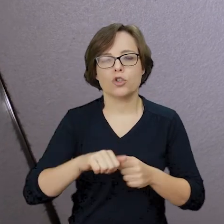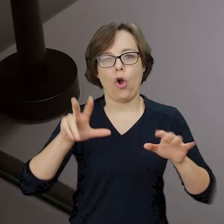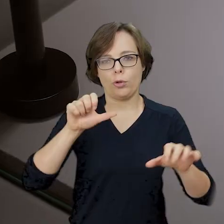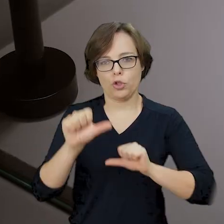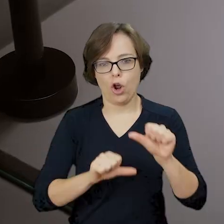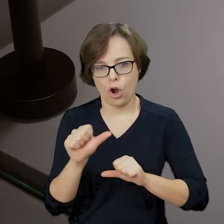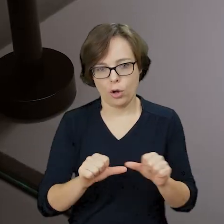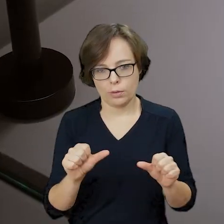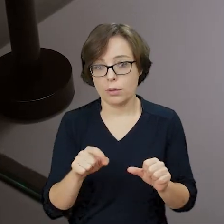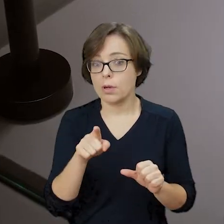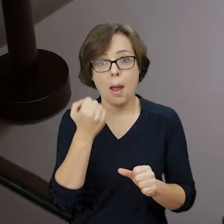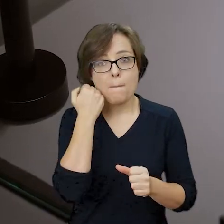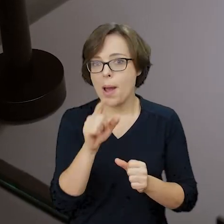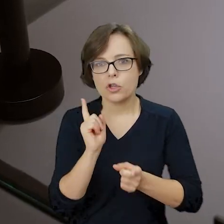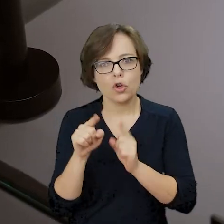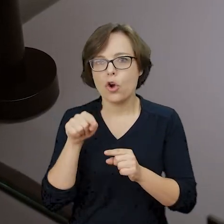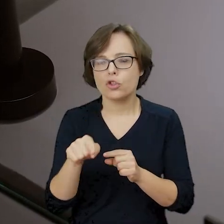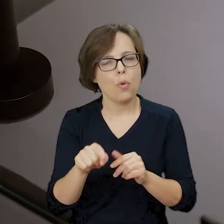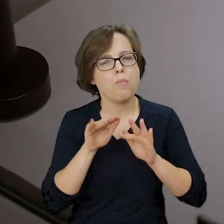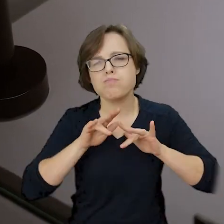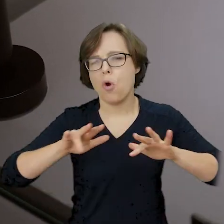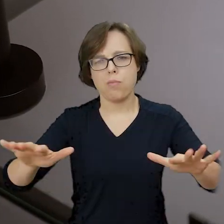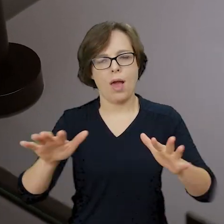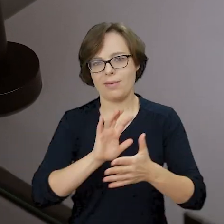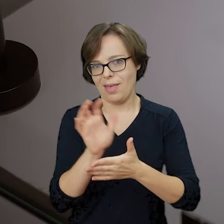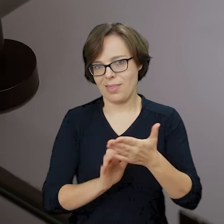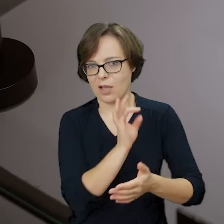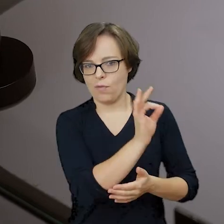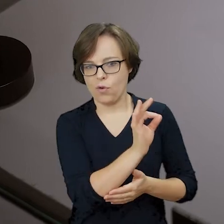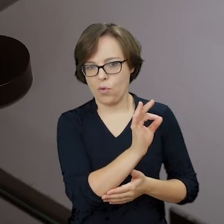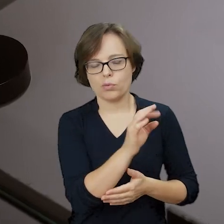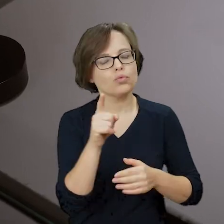I bardzo szybko stał się najpopularniejszym tekstem Gaona masowo reprodukowanym.